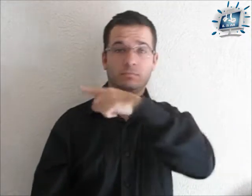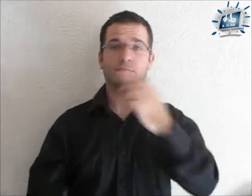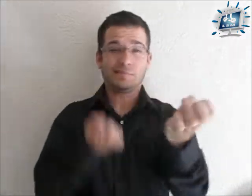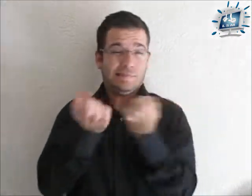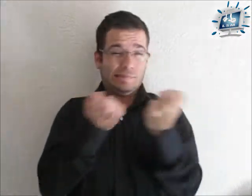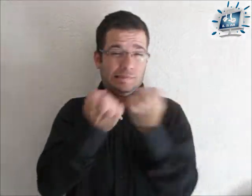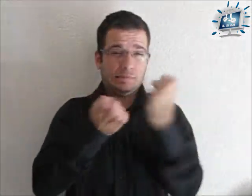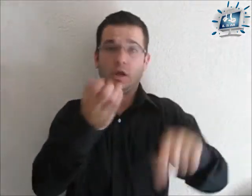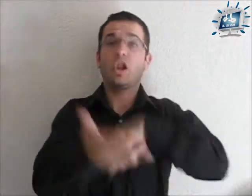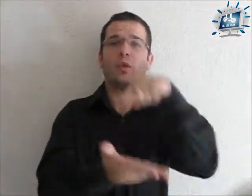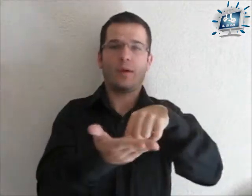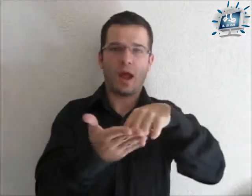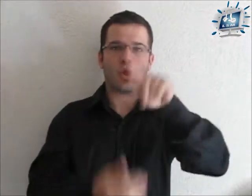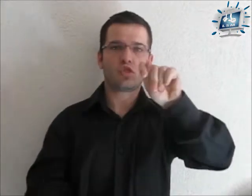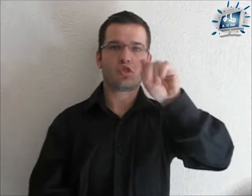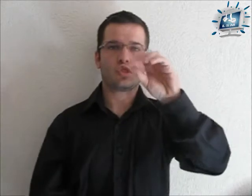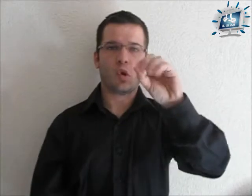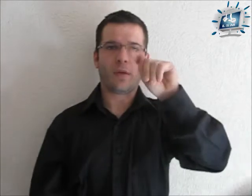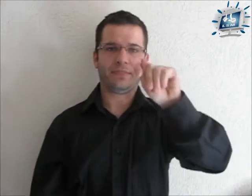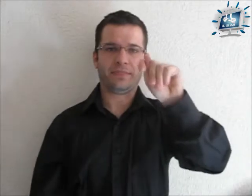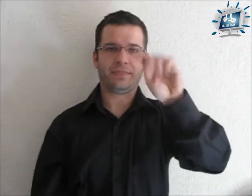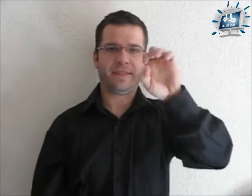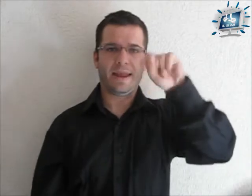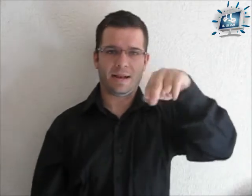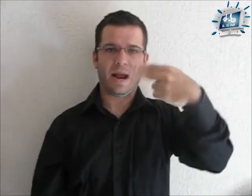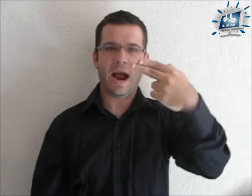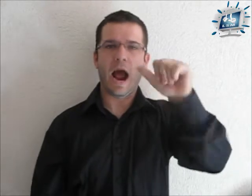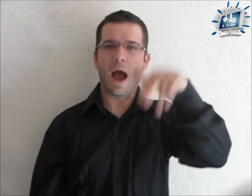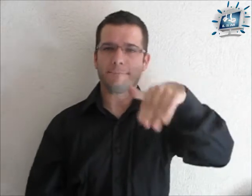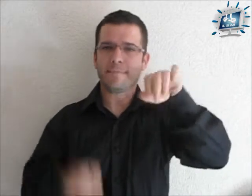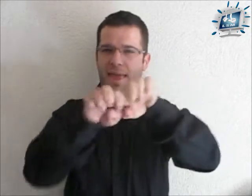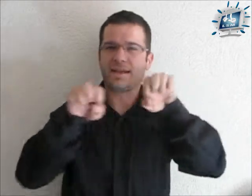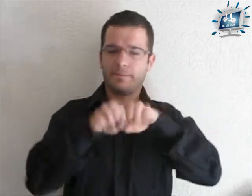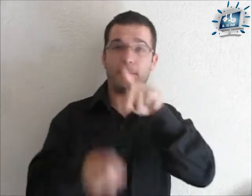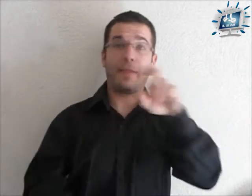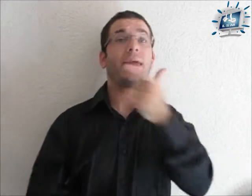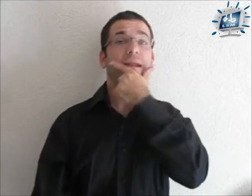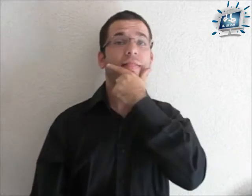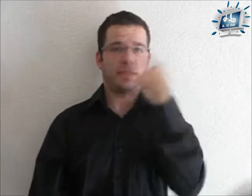Él ha estado entrenando con Tottenham qué es un equipo de Inglaterra.